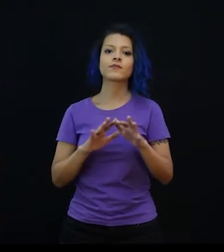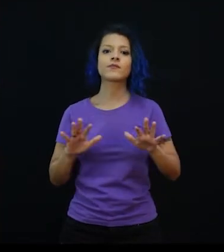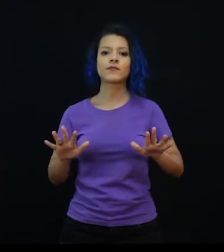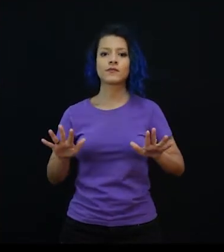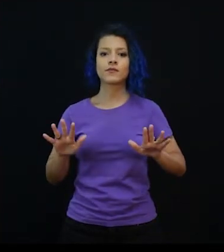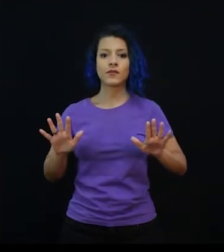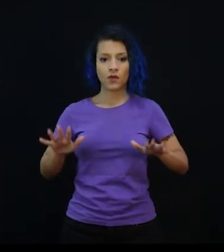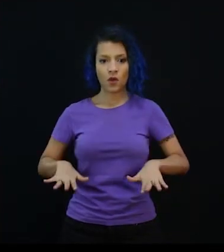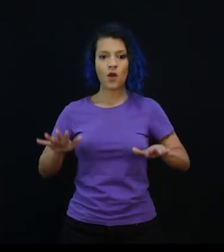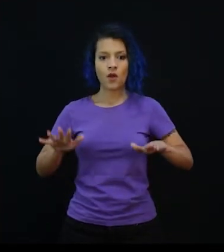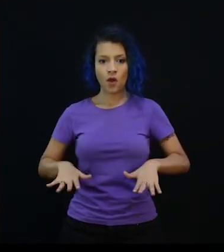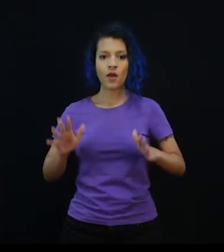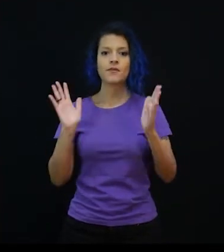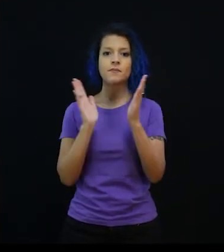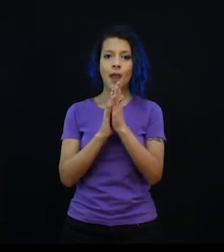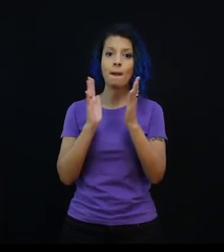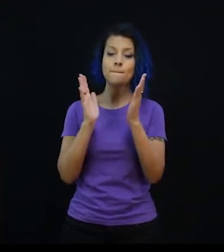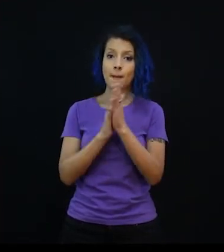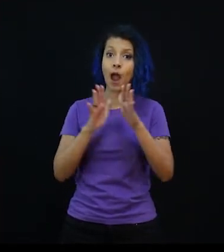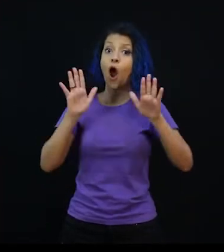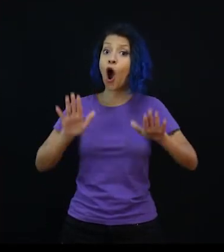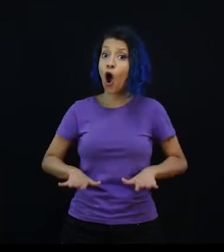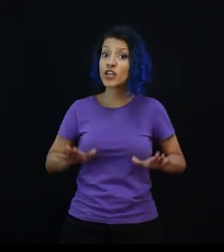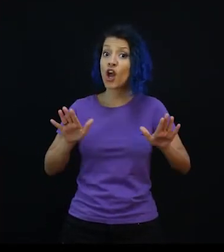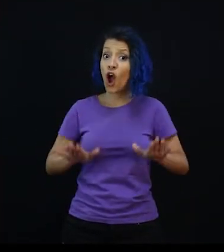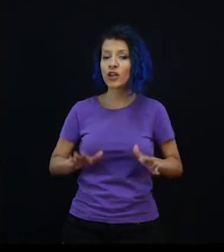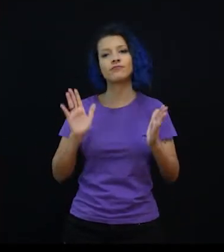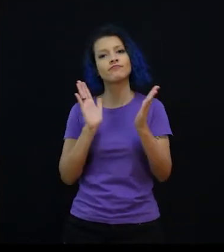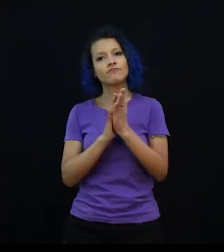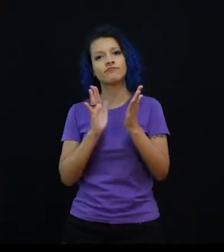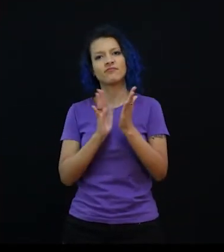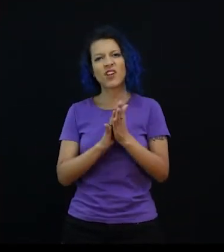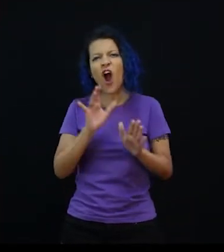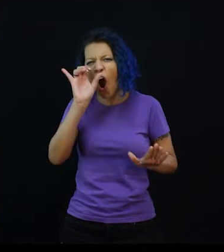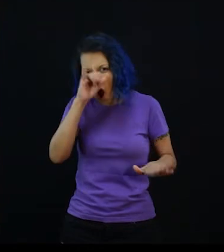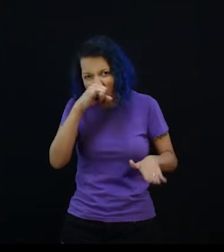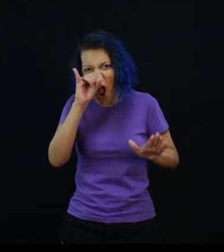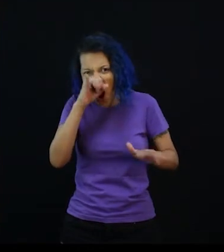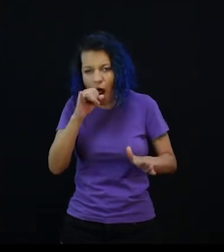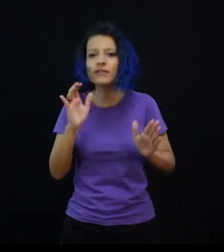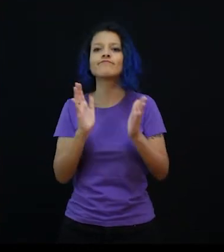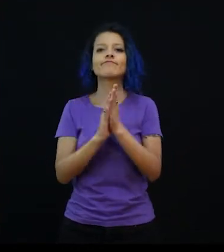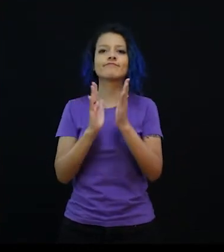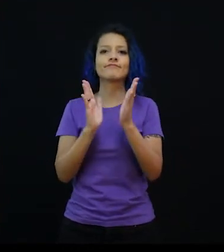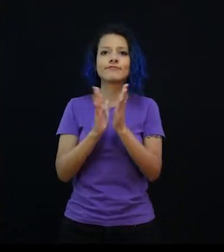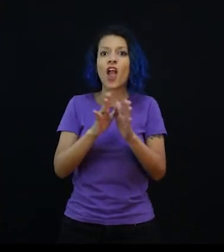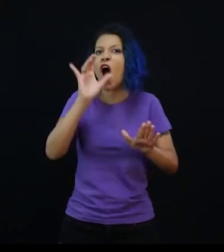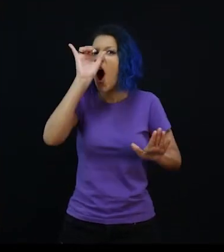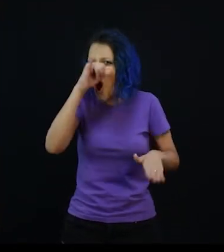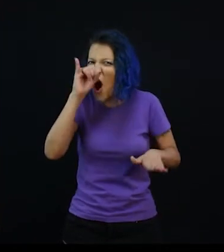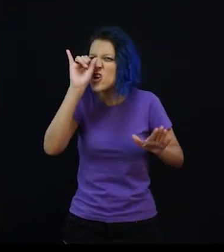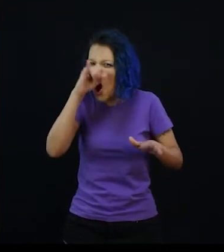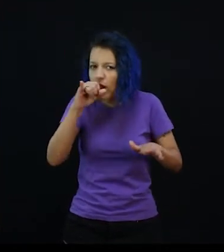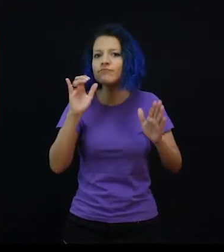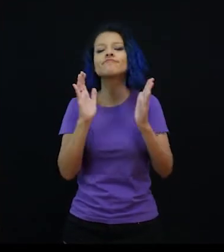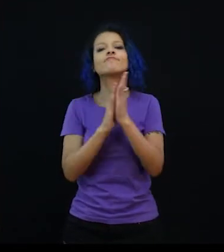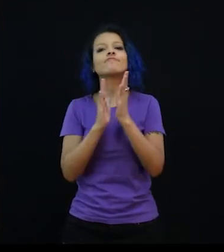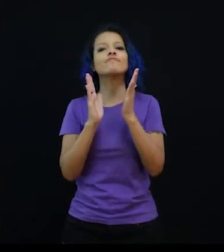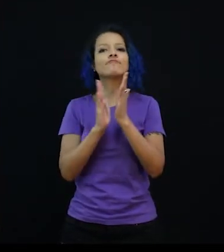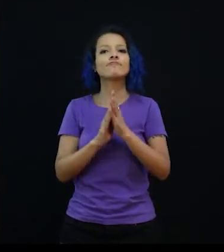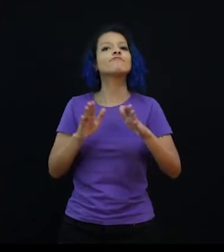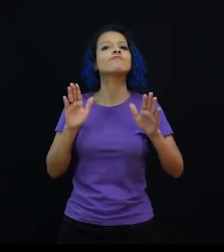Oin oin...